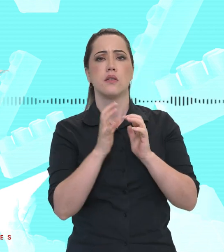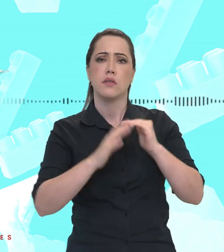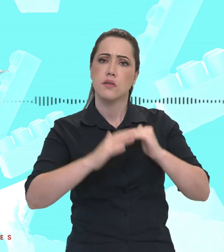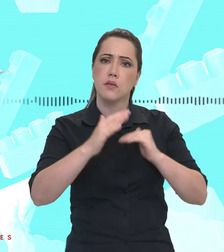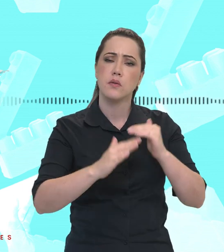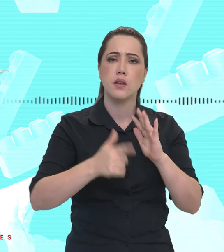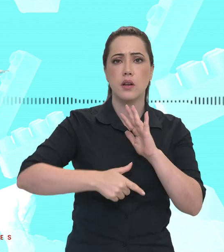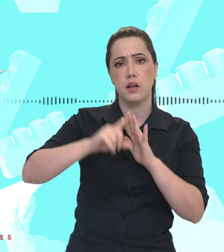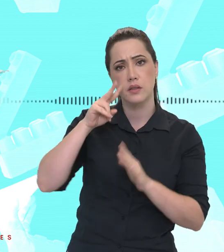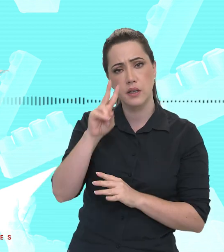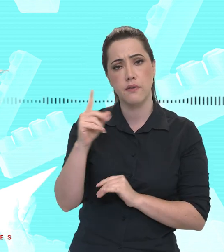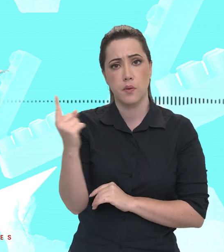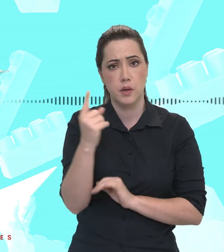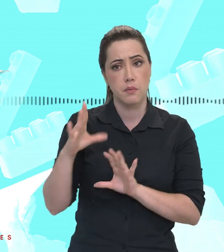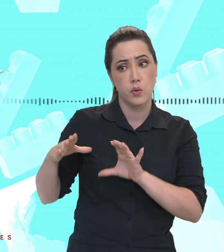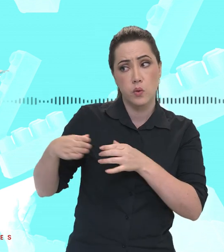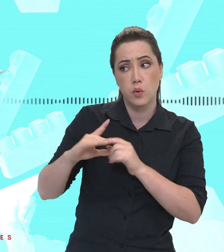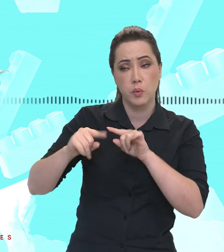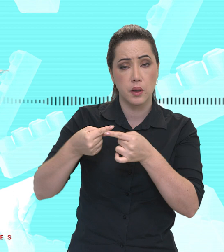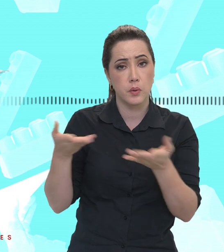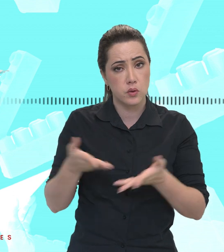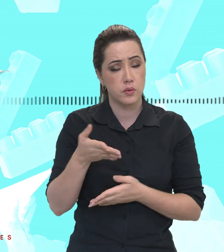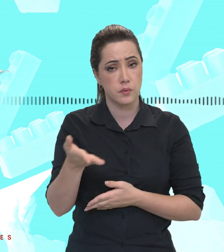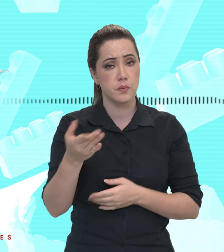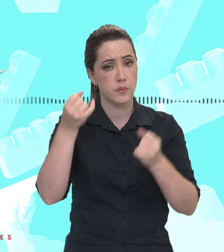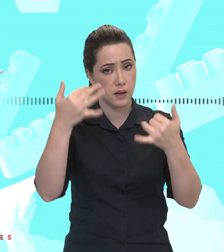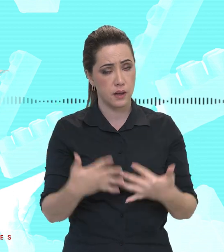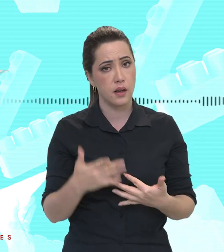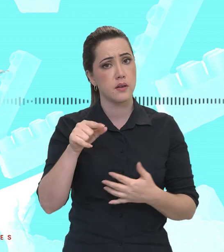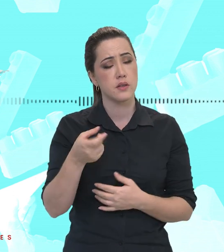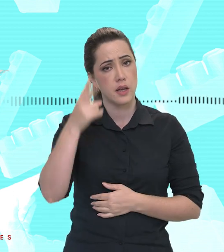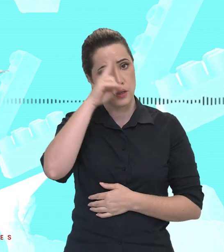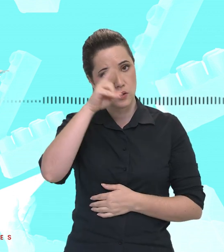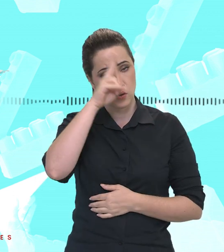Antes, que tal maratonar a primeira temporada? Depois desse episódio, é claro! São histórias